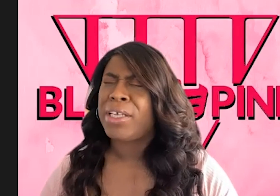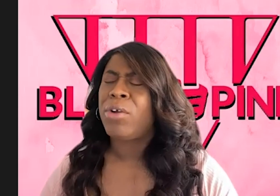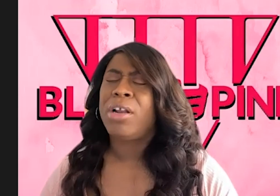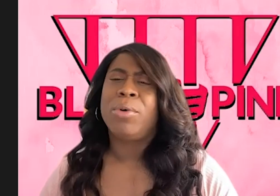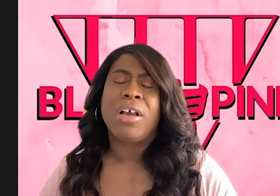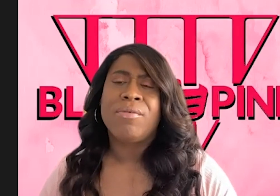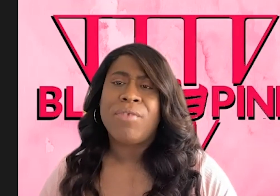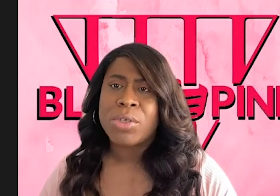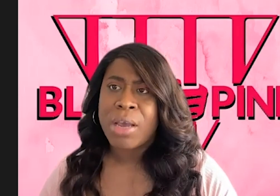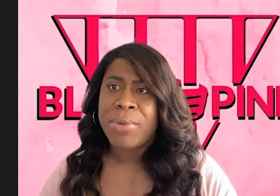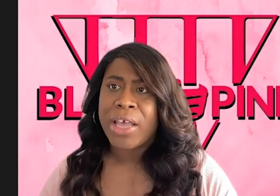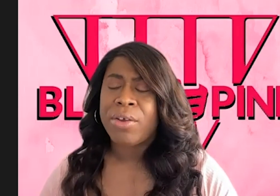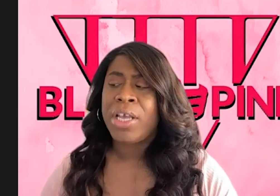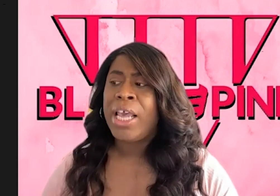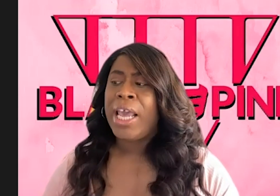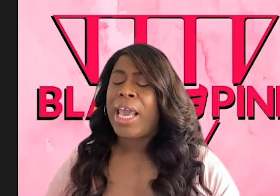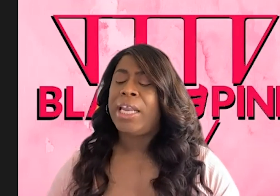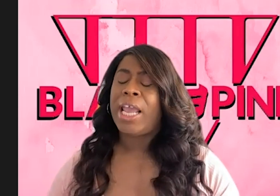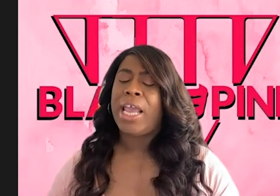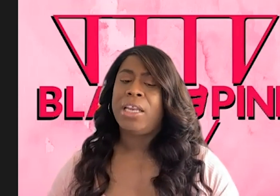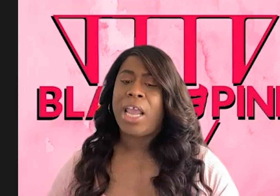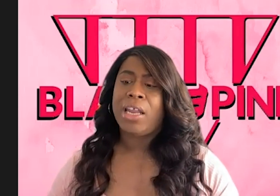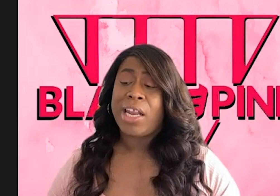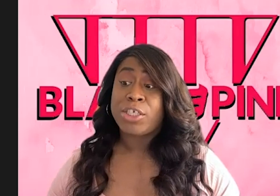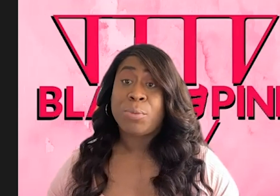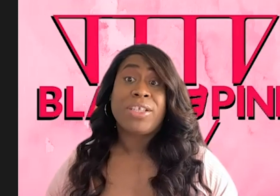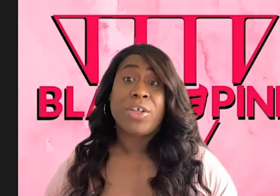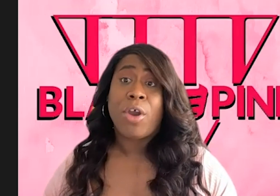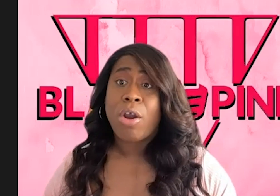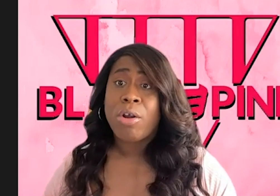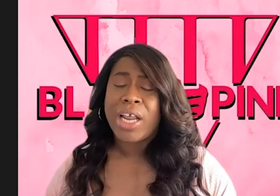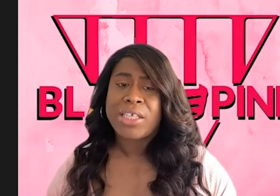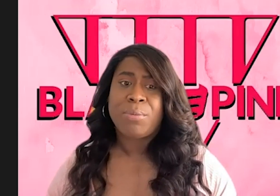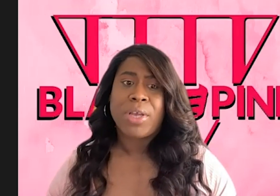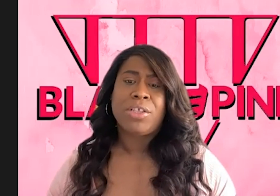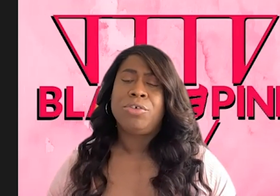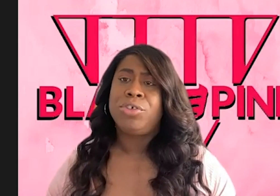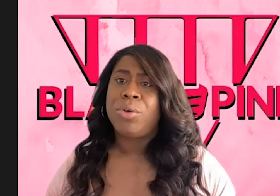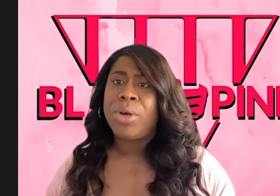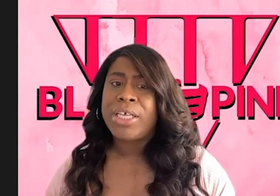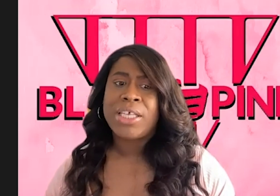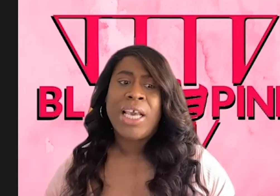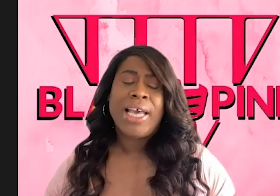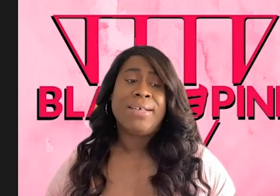jóvenes especialmente increíbles que se unen y expresan su dolor, expresan sus alegrías,